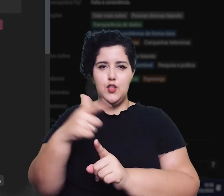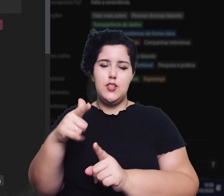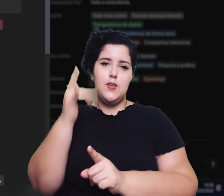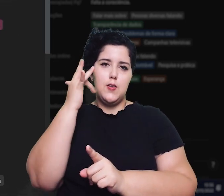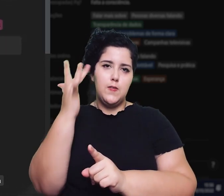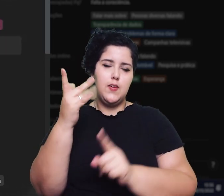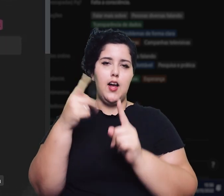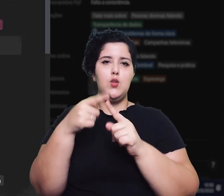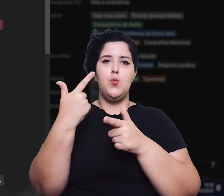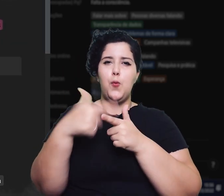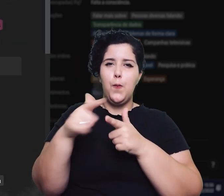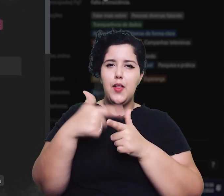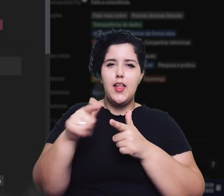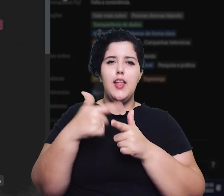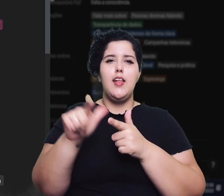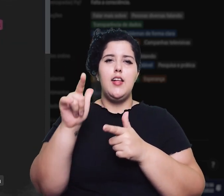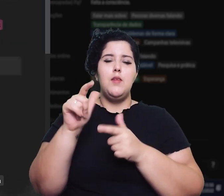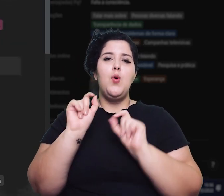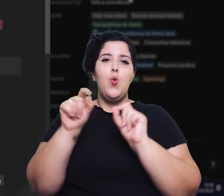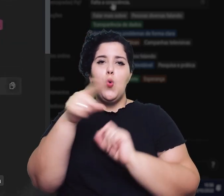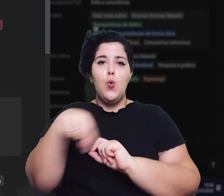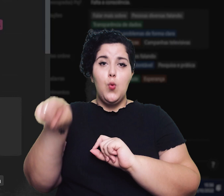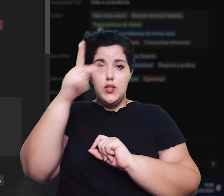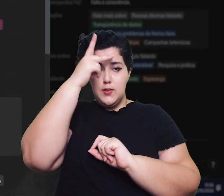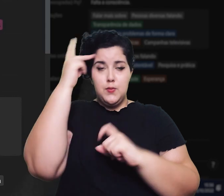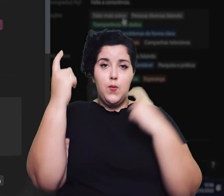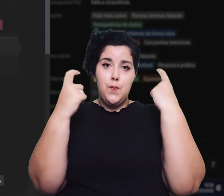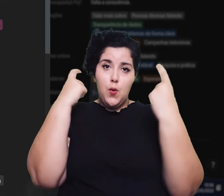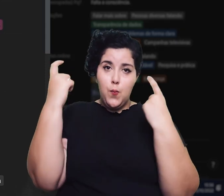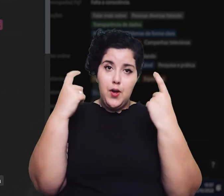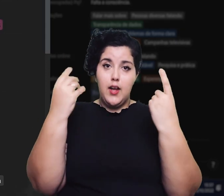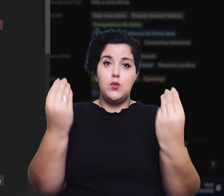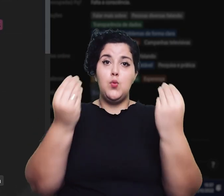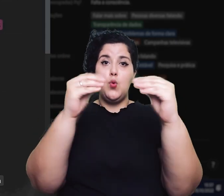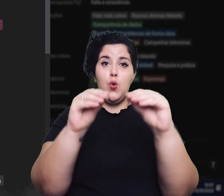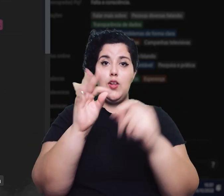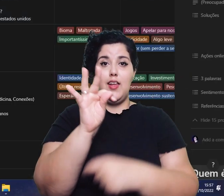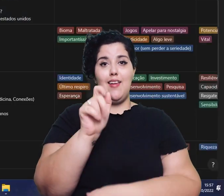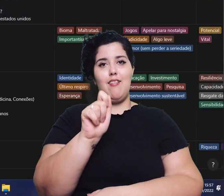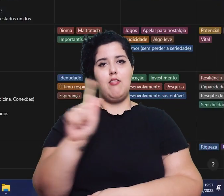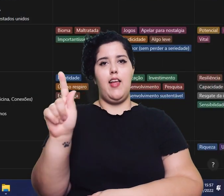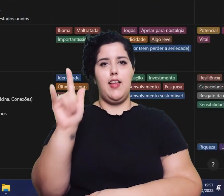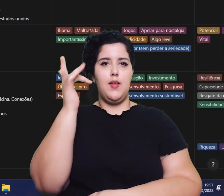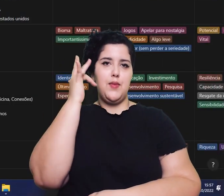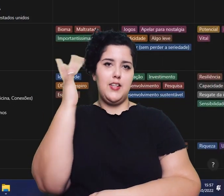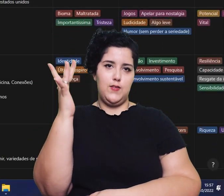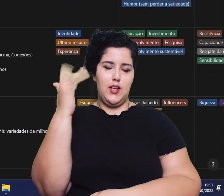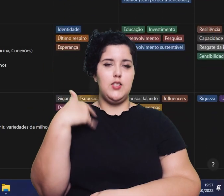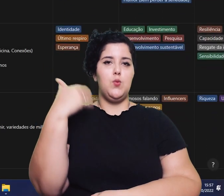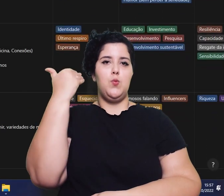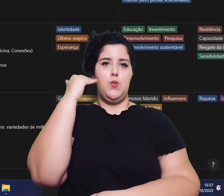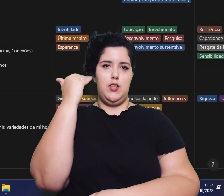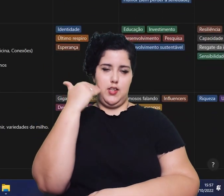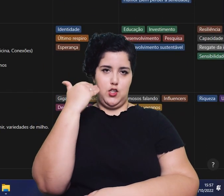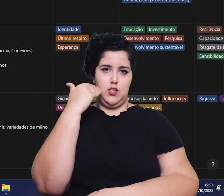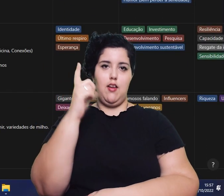exemplo. Problemas, acha que as pessoas tão preocupadas…. Então, eu coloquei tudo como tags porque dessa forma eu pude ver aqui, lado